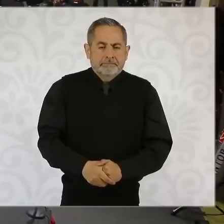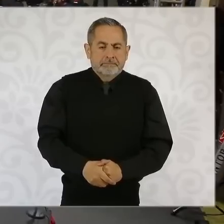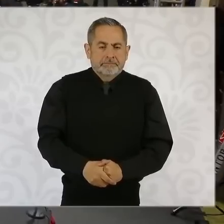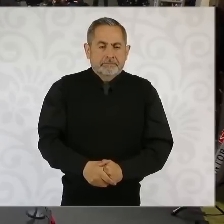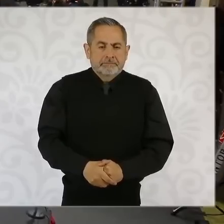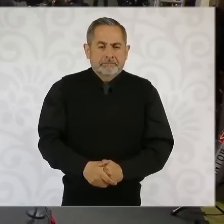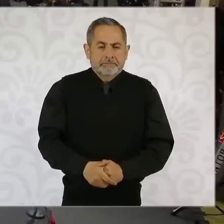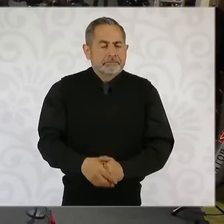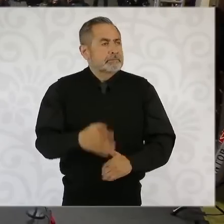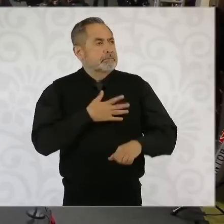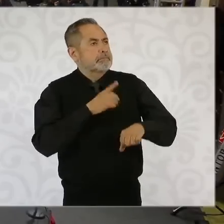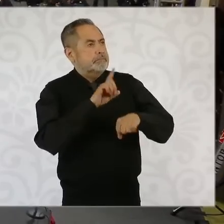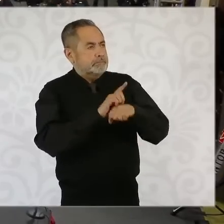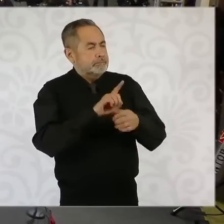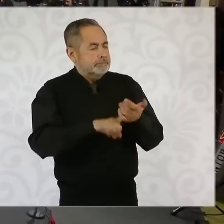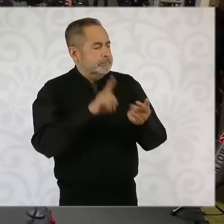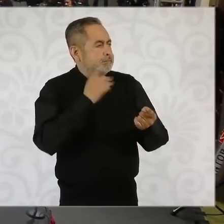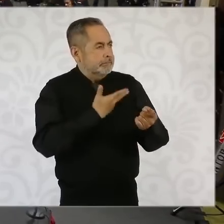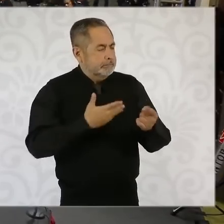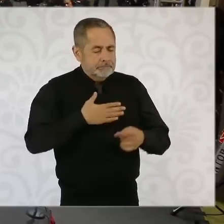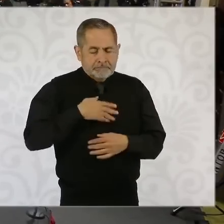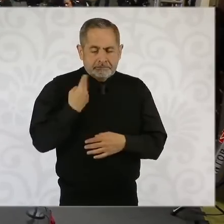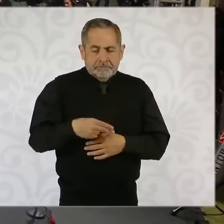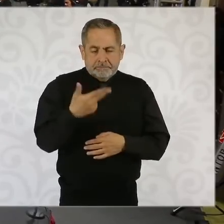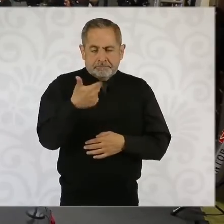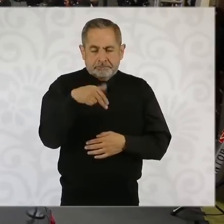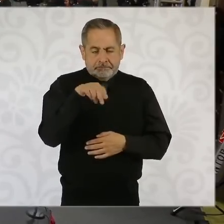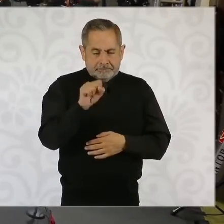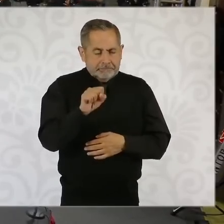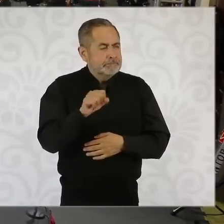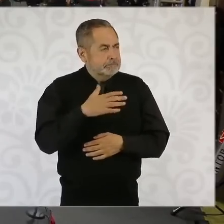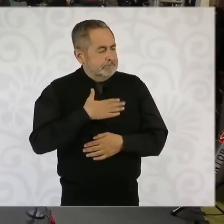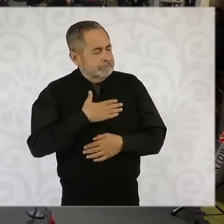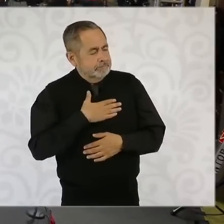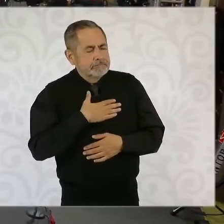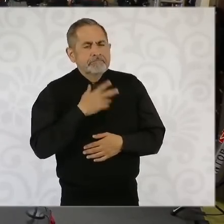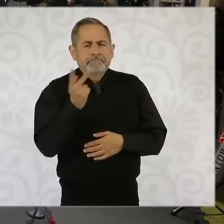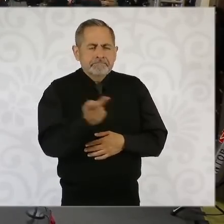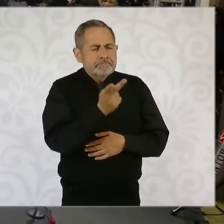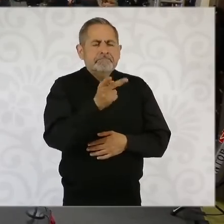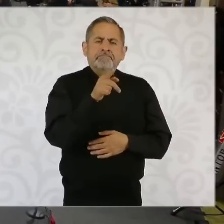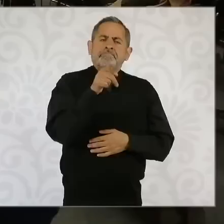Buenos días presidenta han Salazar de noticiero en redes preguntarle si usted el día de ayer